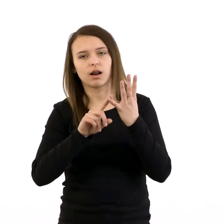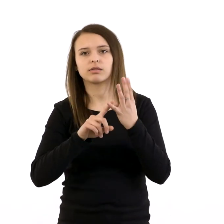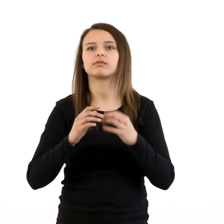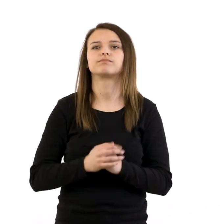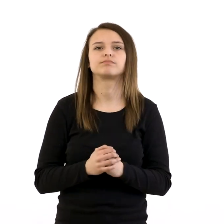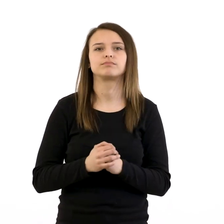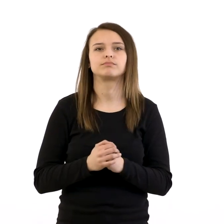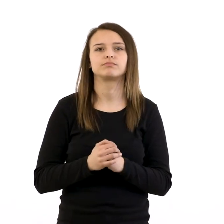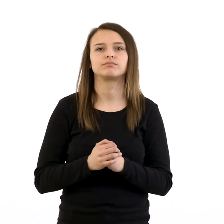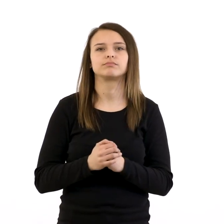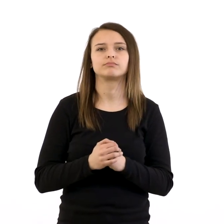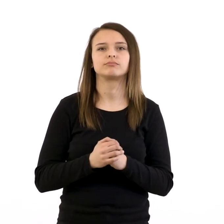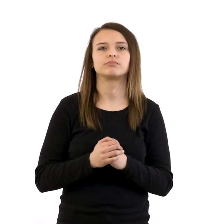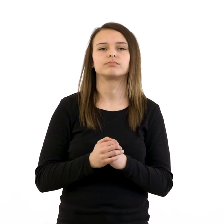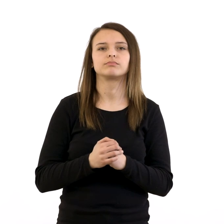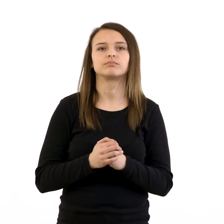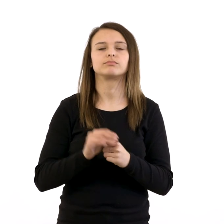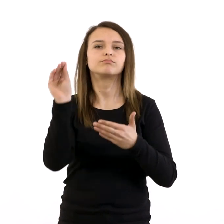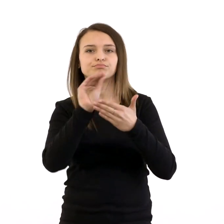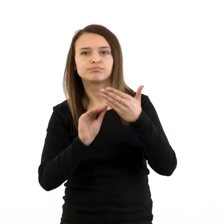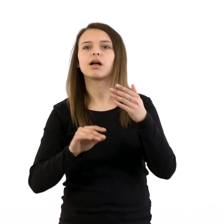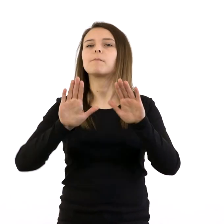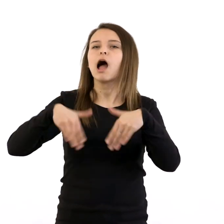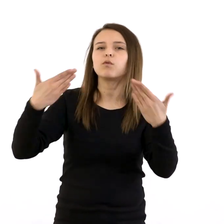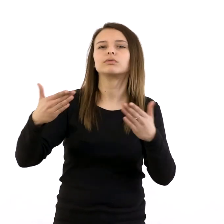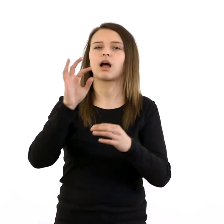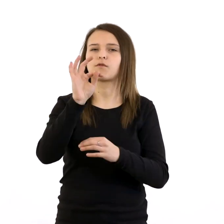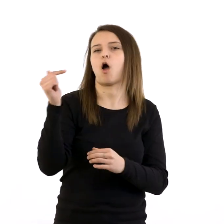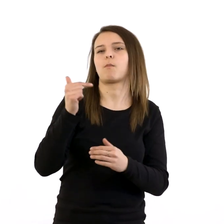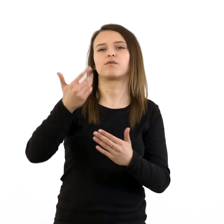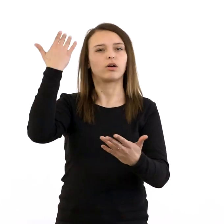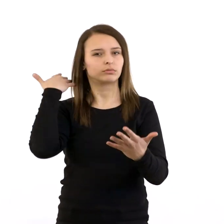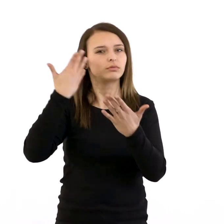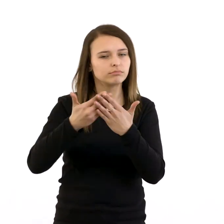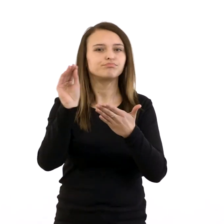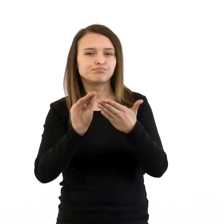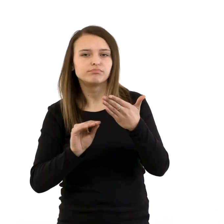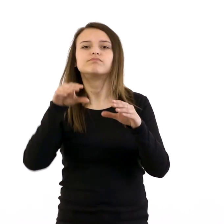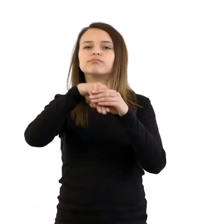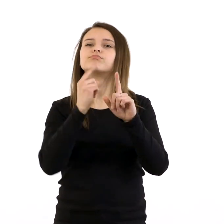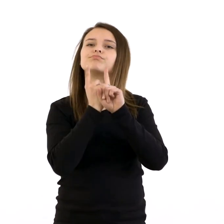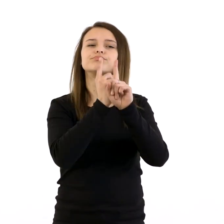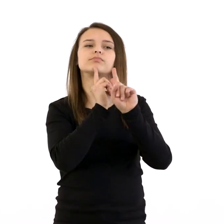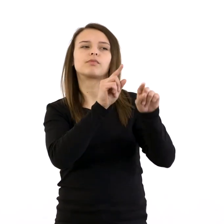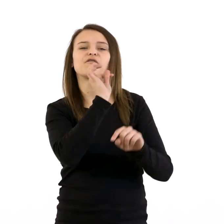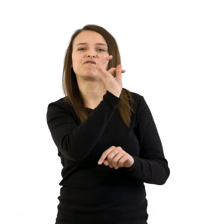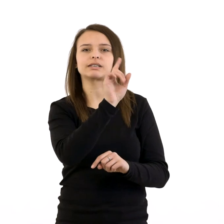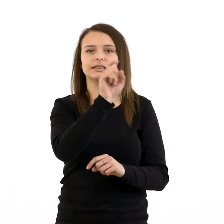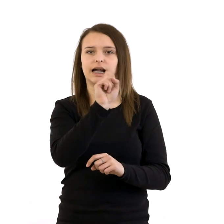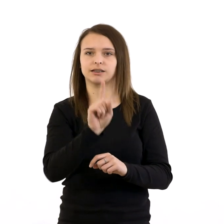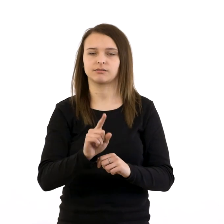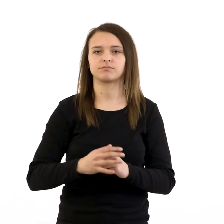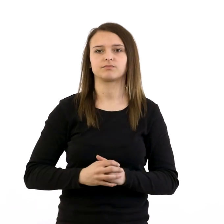4. Wypełnianie obowiązków sprawozdawczych zgodnie z rozporządzeniem w sprawie ZAZ.